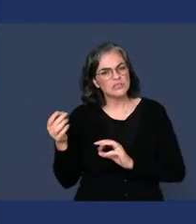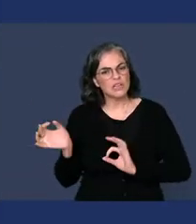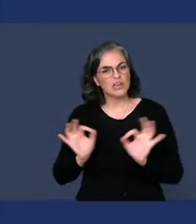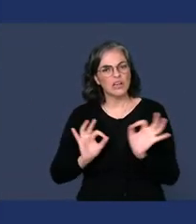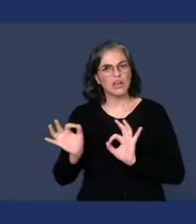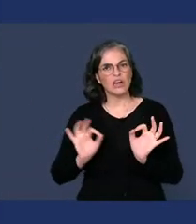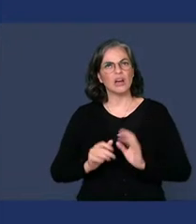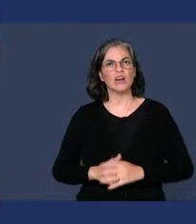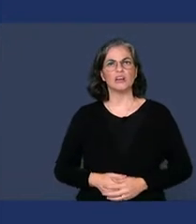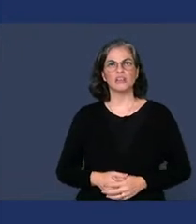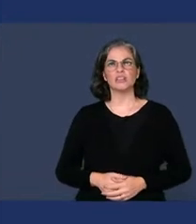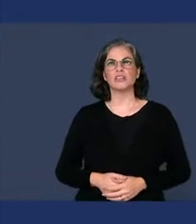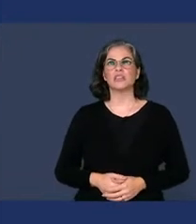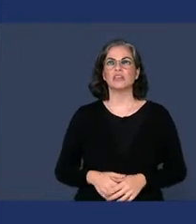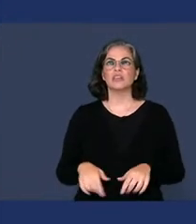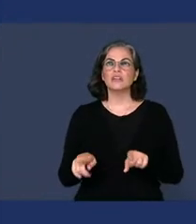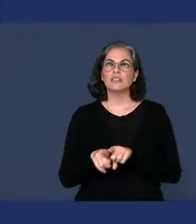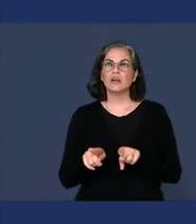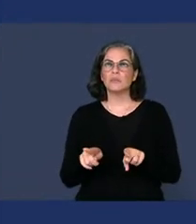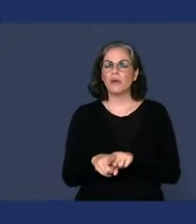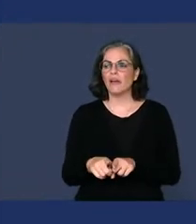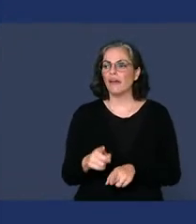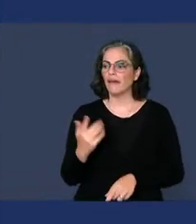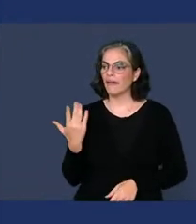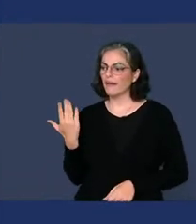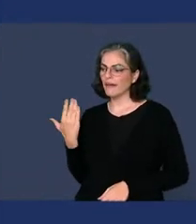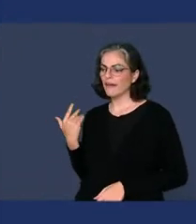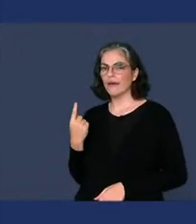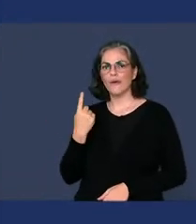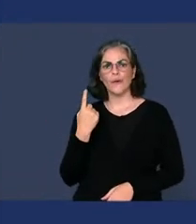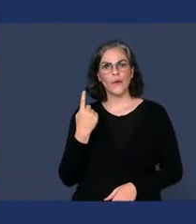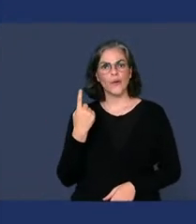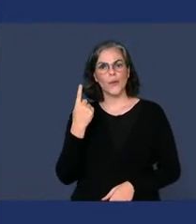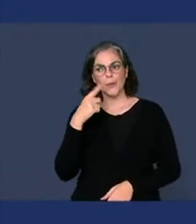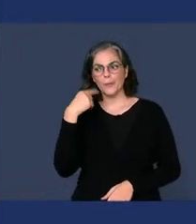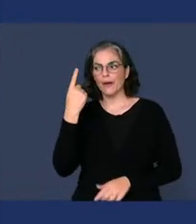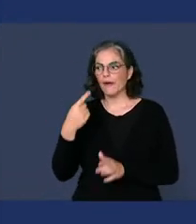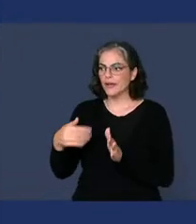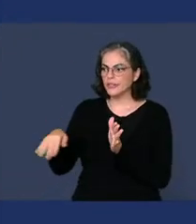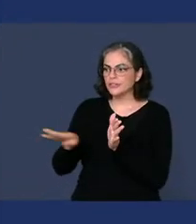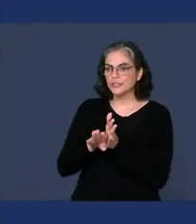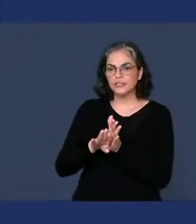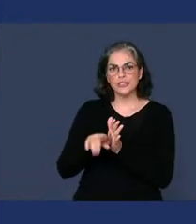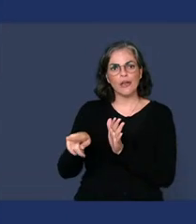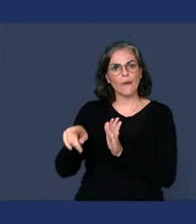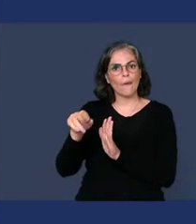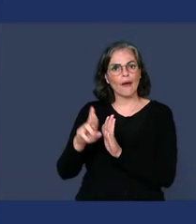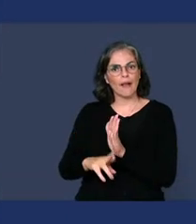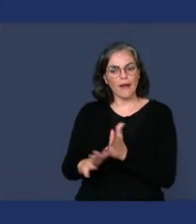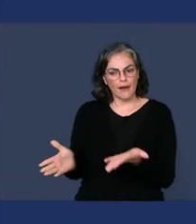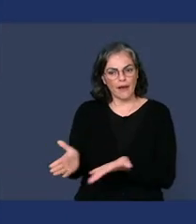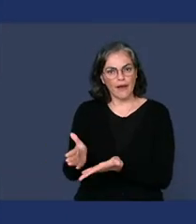TEMOS QUE TER RESPONSABILIDADE NA SUA DESTINAÇÃO. ALÉM DO CASO JÁ MENCIONADO, APENAS UMA HORA QUE ESSE RELATÓRIO ENTROU NO SISTEMA. PRESIDENTE,